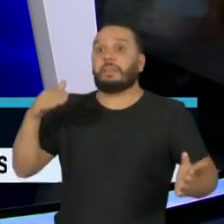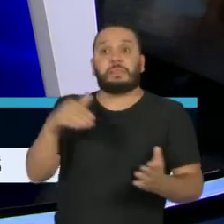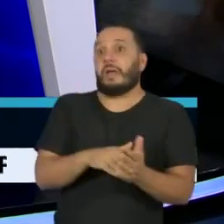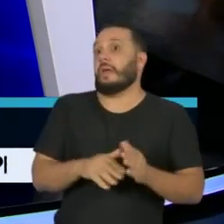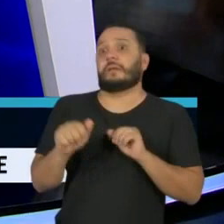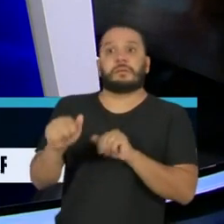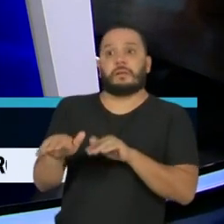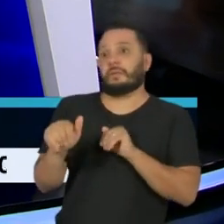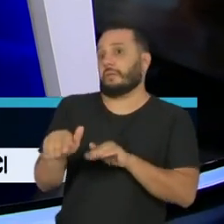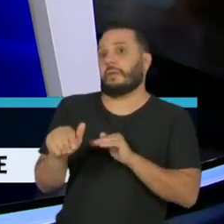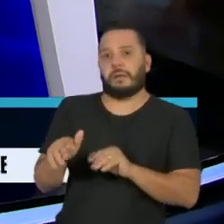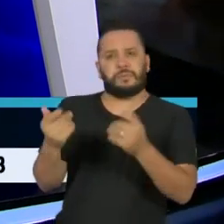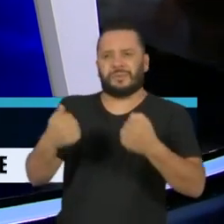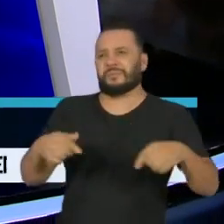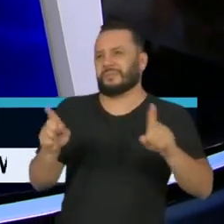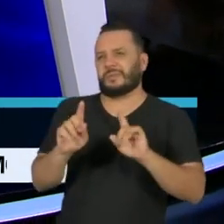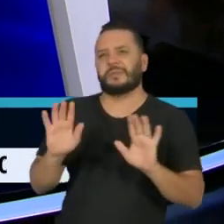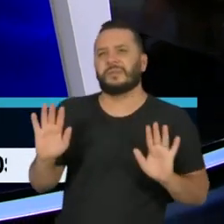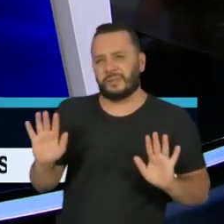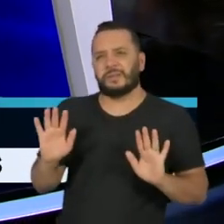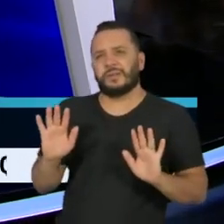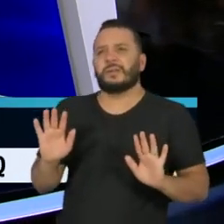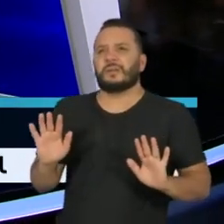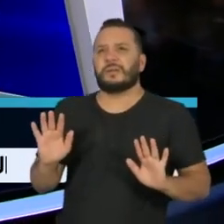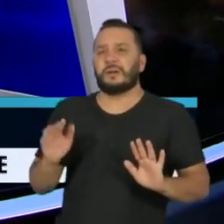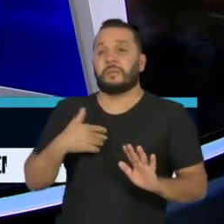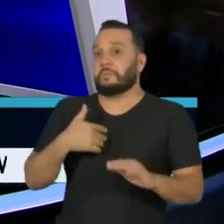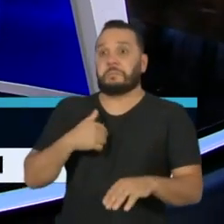como eram as primeiras expectativas, parados e sem produzir.